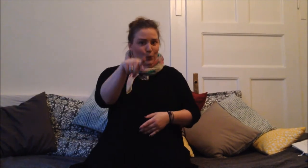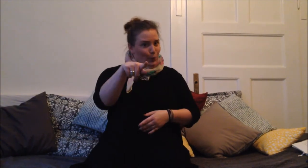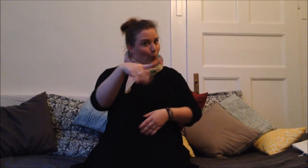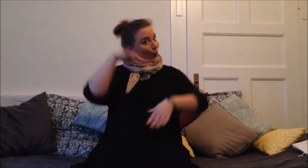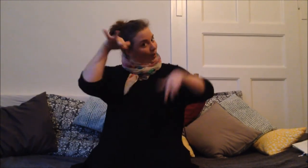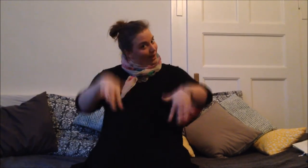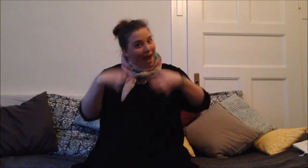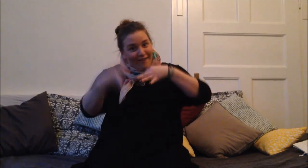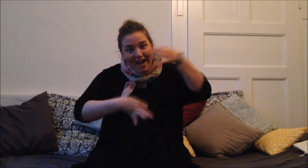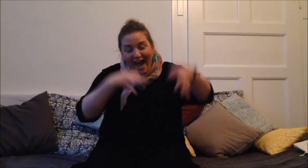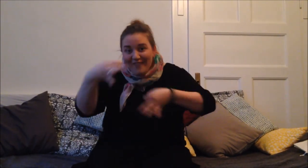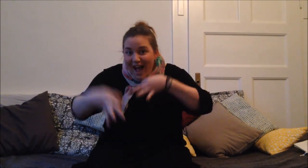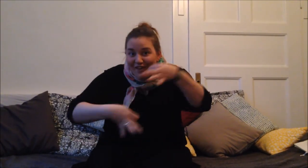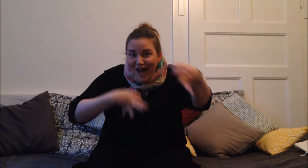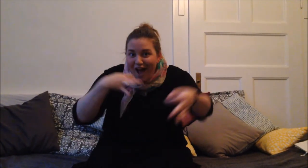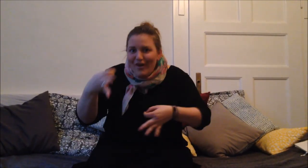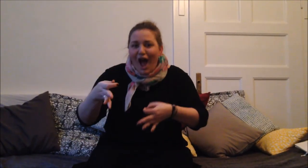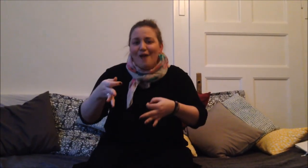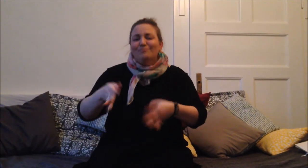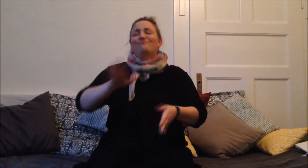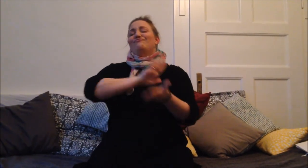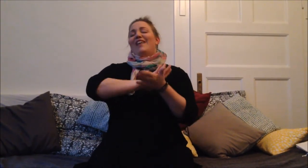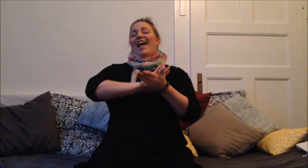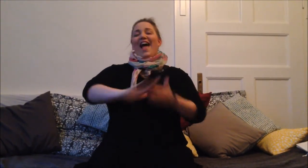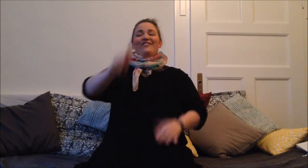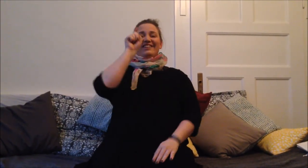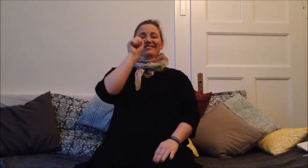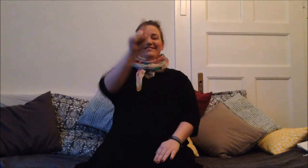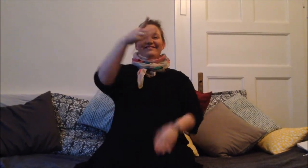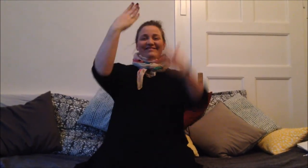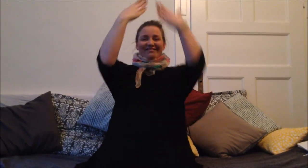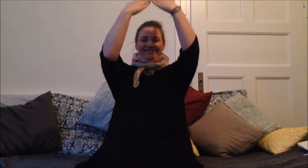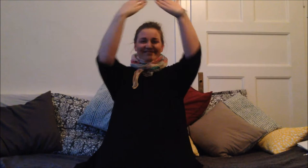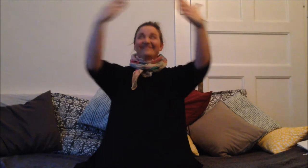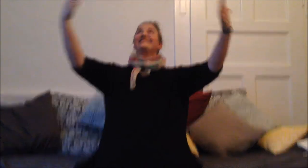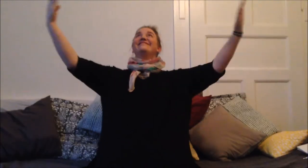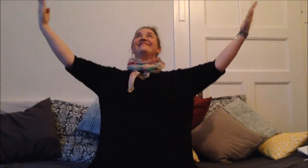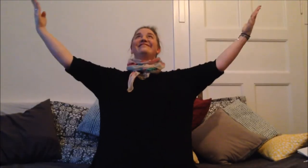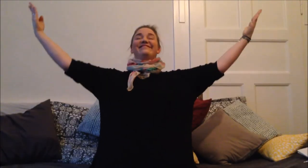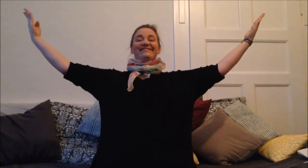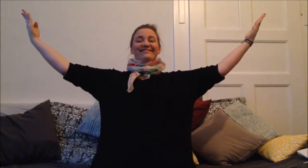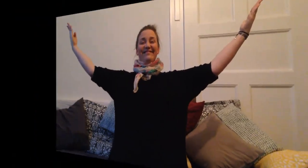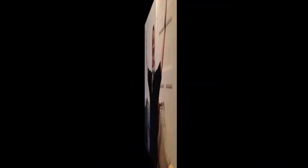Wenn du noch Fragen hast, dann klickt einfach oben [und unten ;-) ]